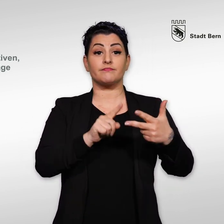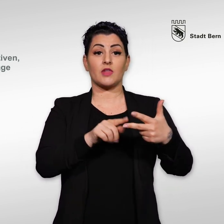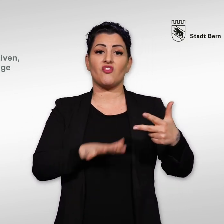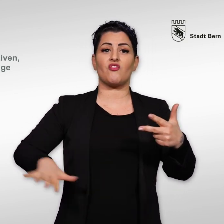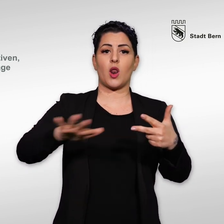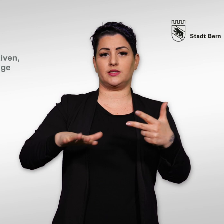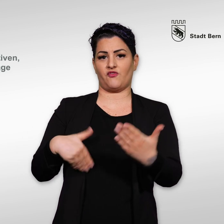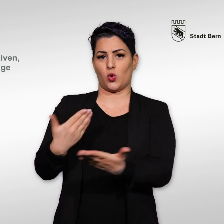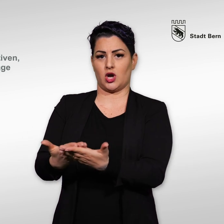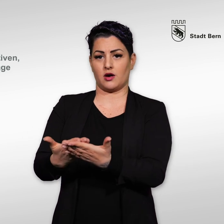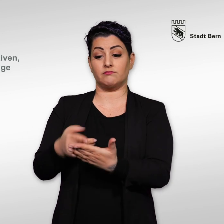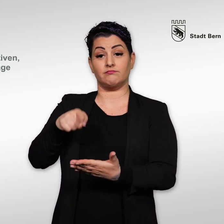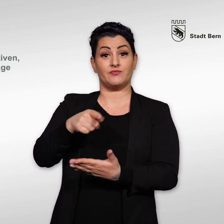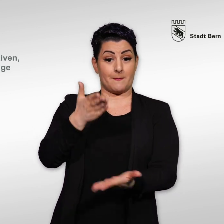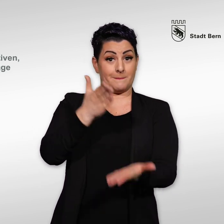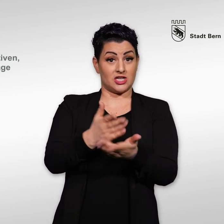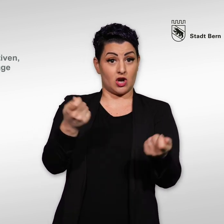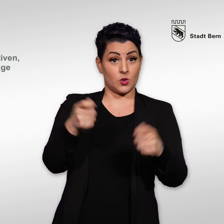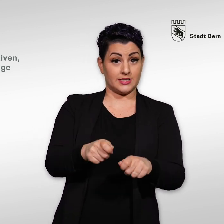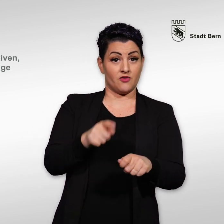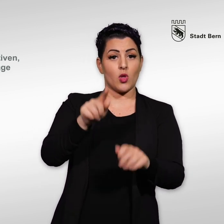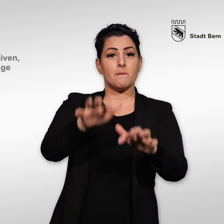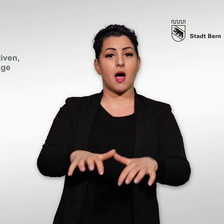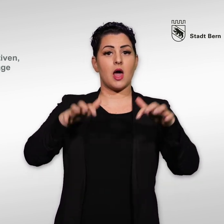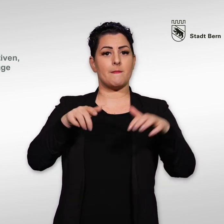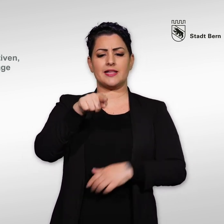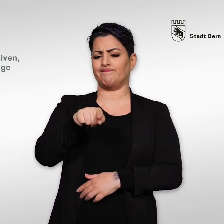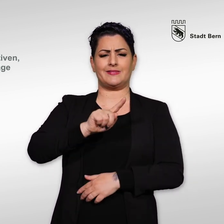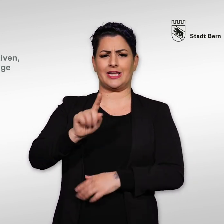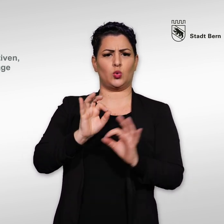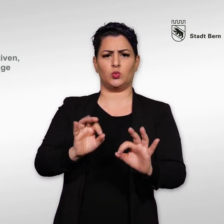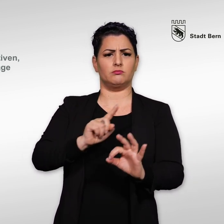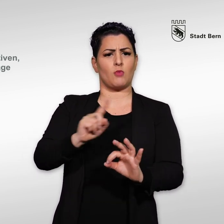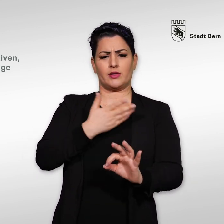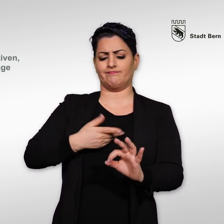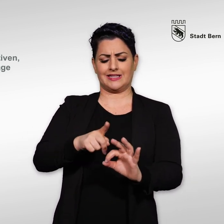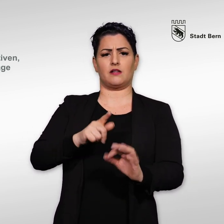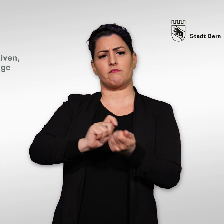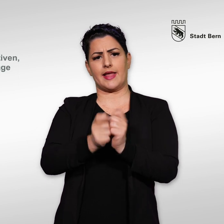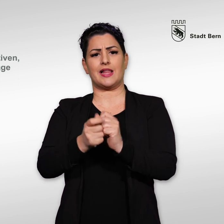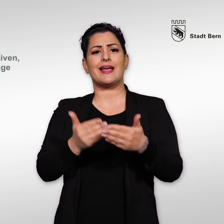• Volksvorschlag: Sie finden einen Beschluss des Parlamentes nicht in Ordnung und möchten einen